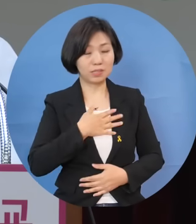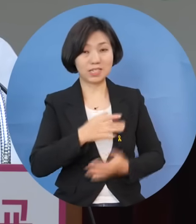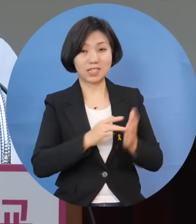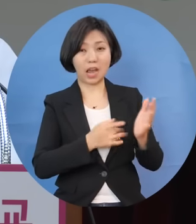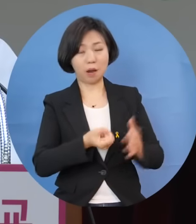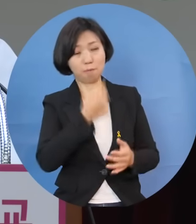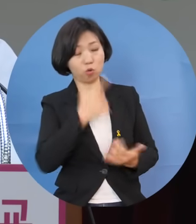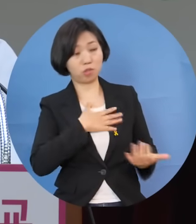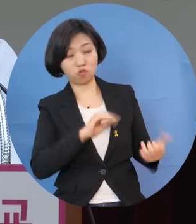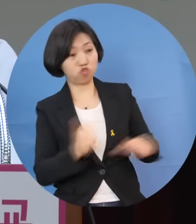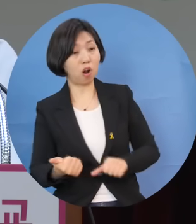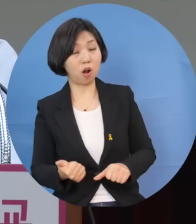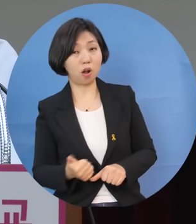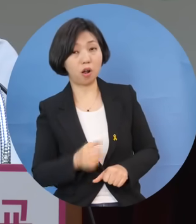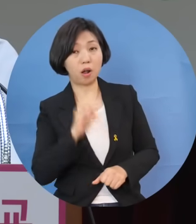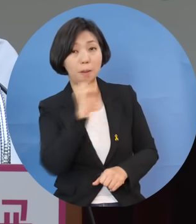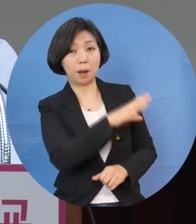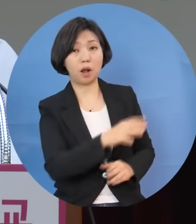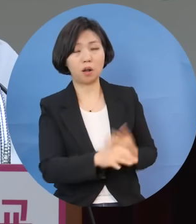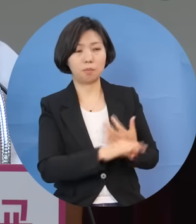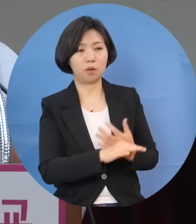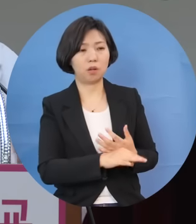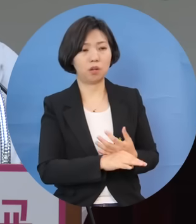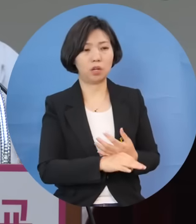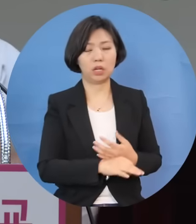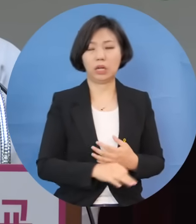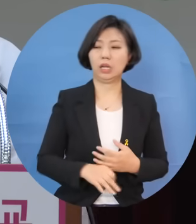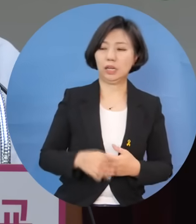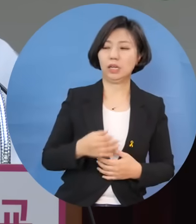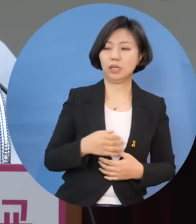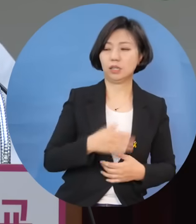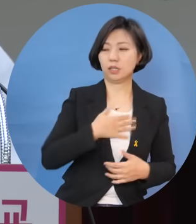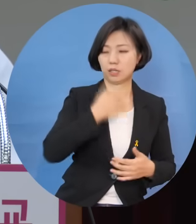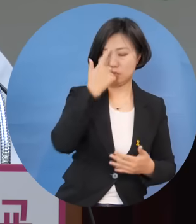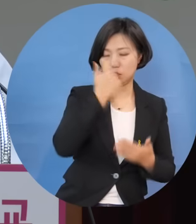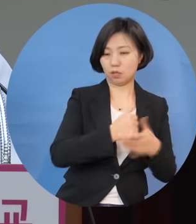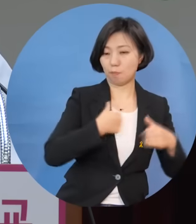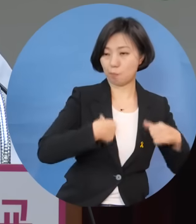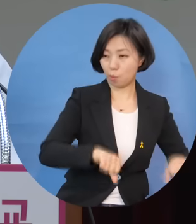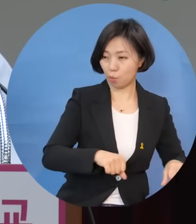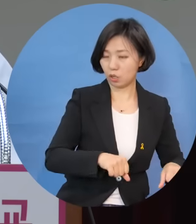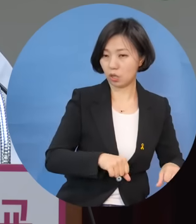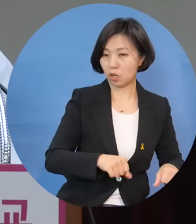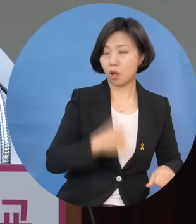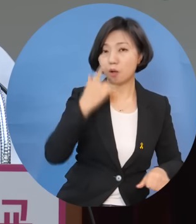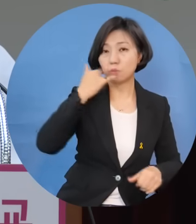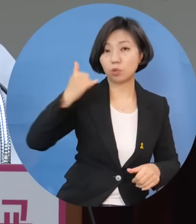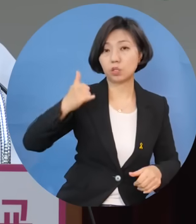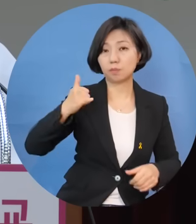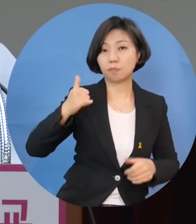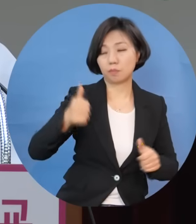이러면 "아이고, 안 되겠다. 가자" 이랬으면 내가 이 자리에 있을 수 있어요? 없어요.